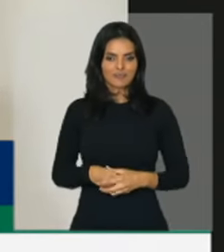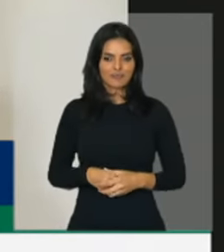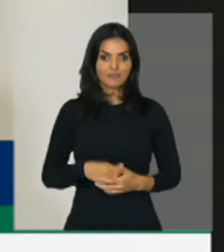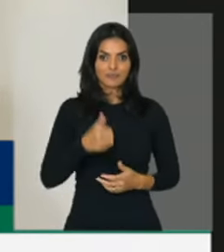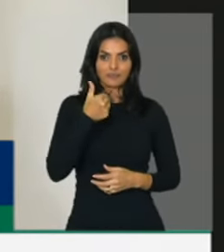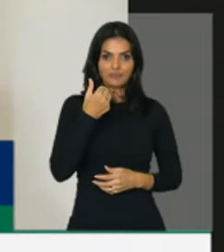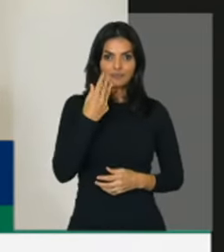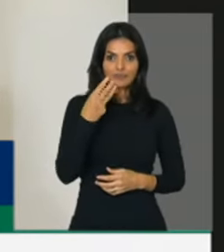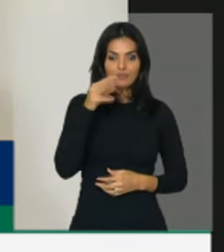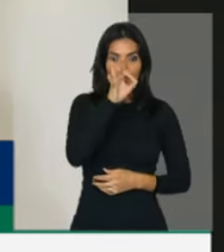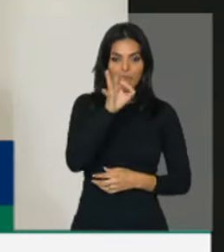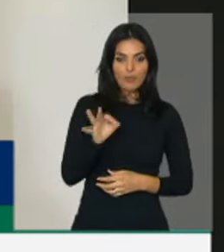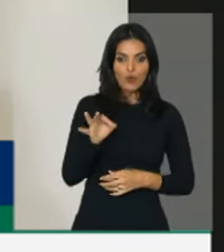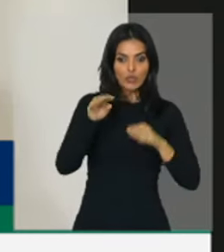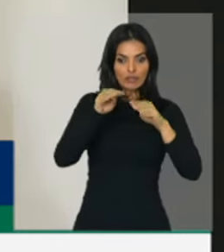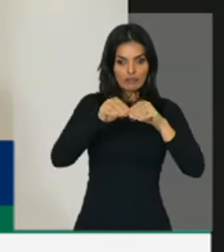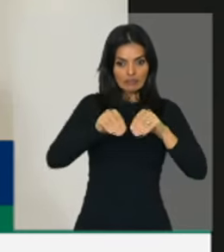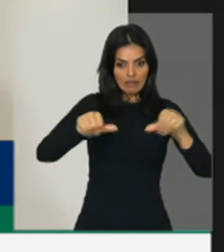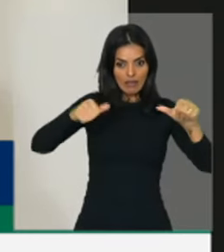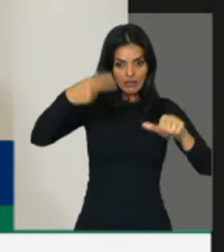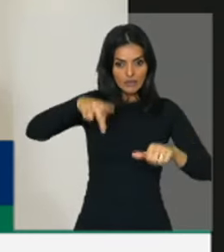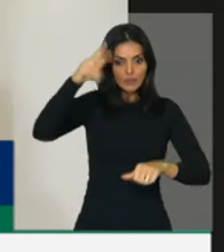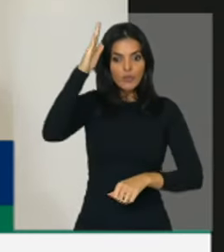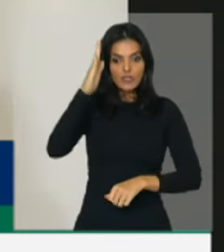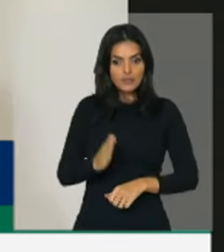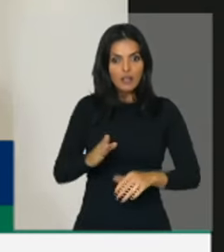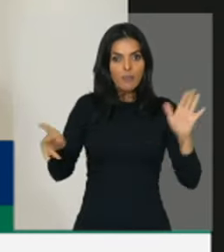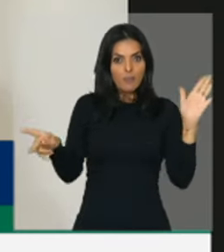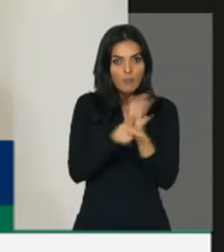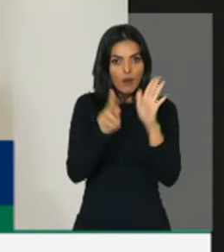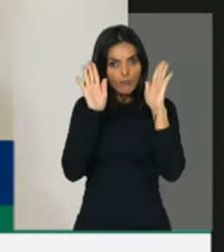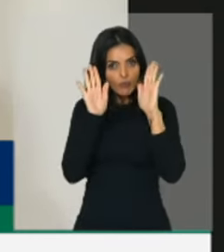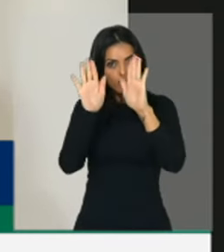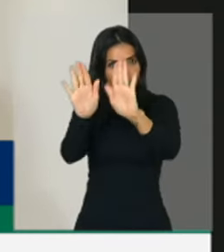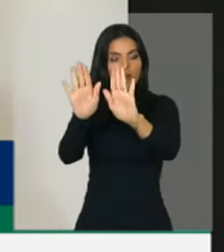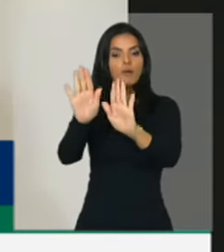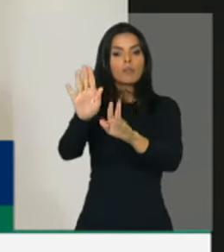RESERVADAS AOS POVOS INDÍ GENAS. PRECISAMOS LIBERTAR OS